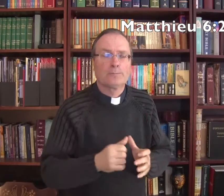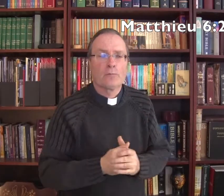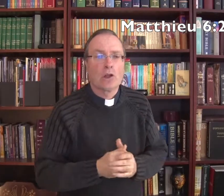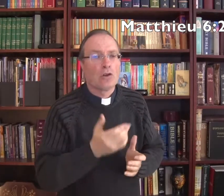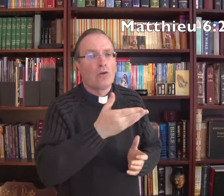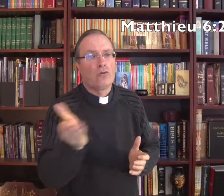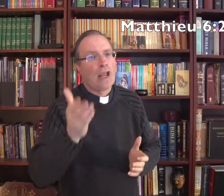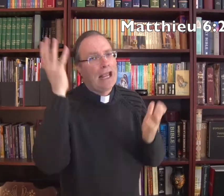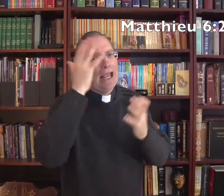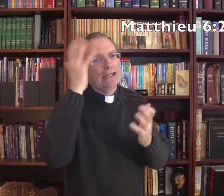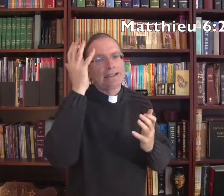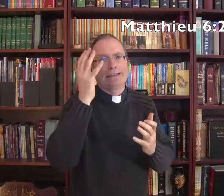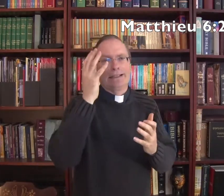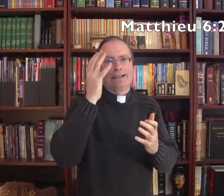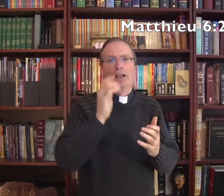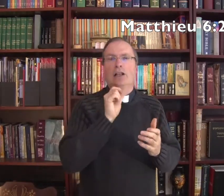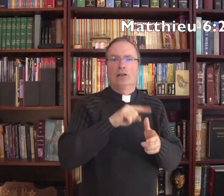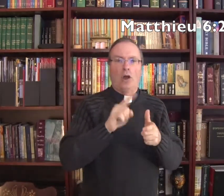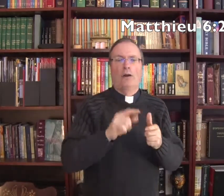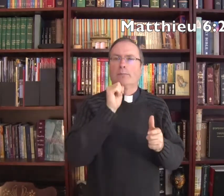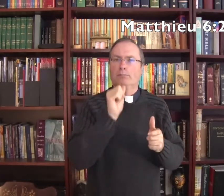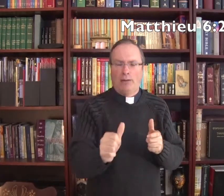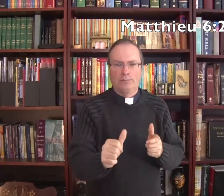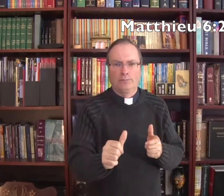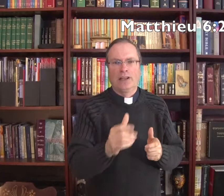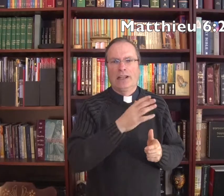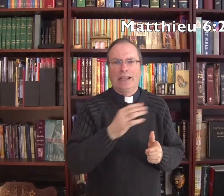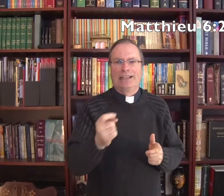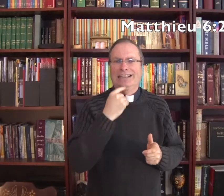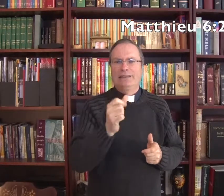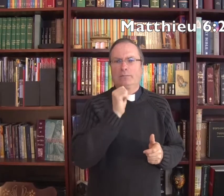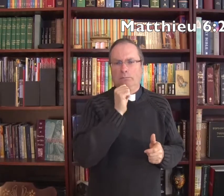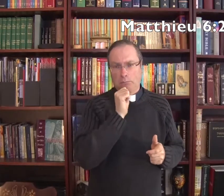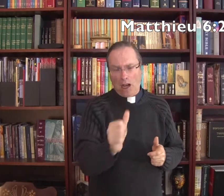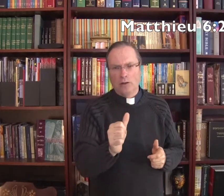Ne vous inquiétez donc pas et ne dites pas: